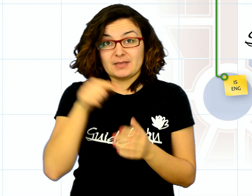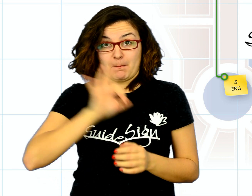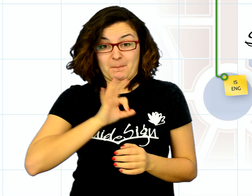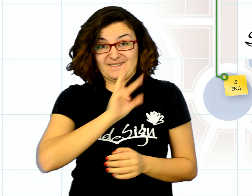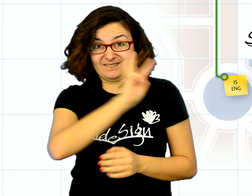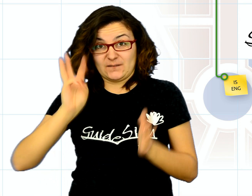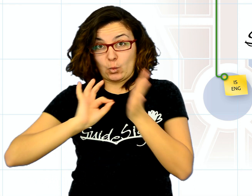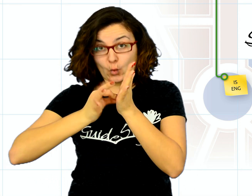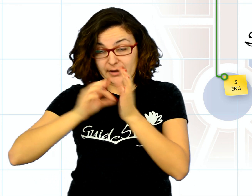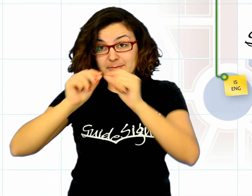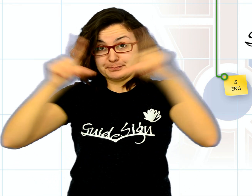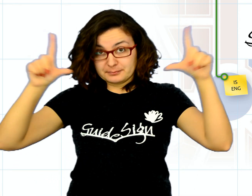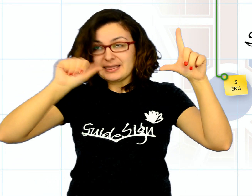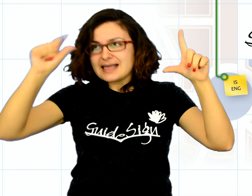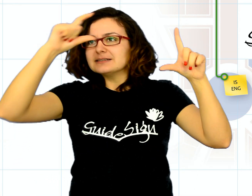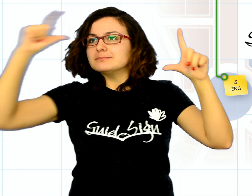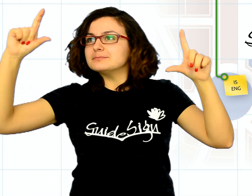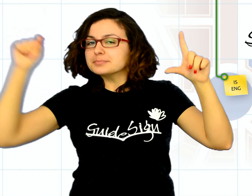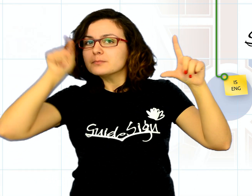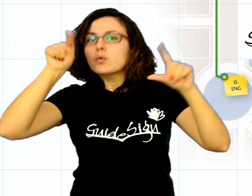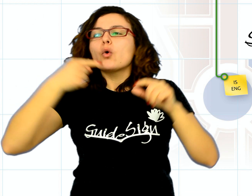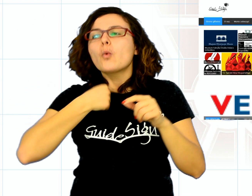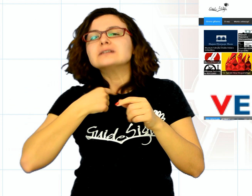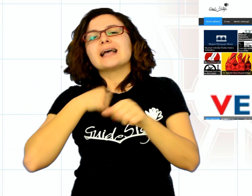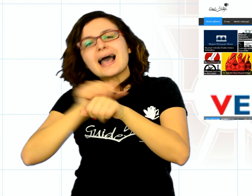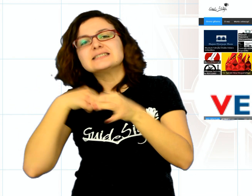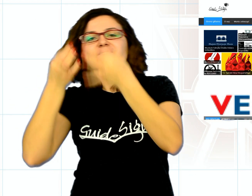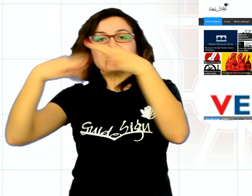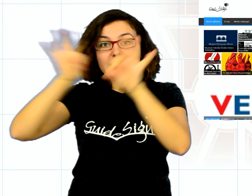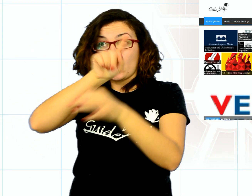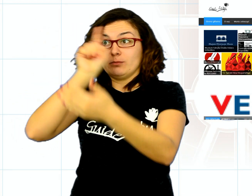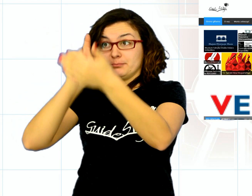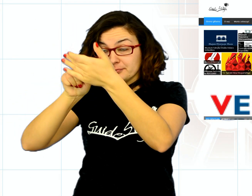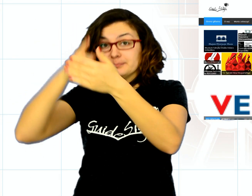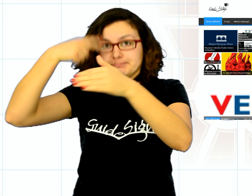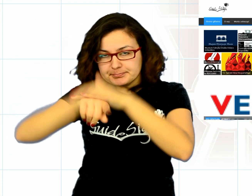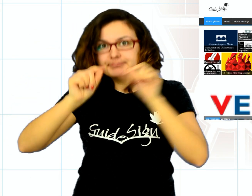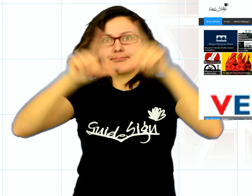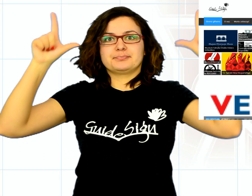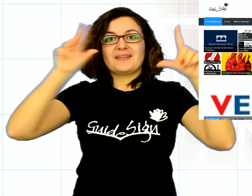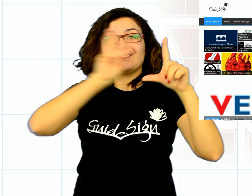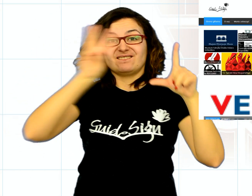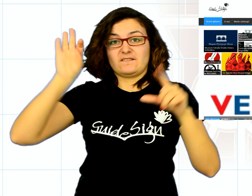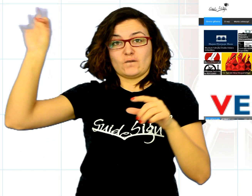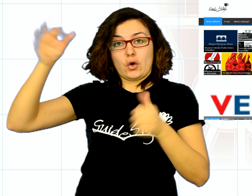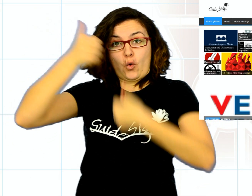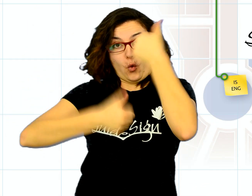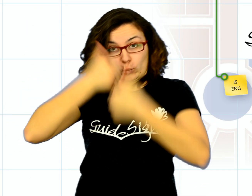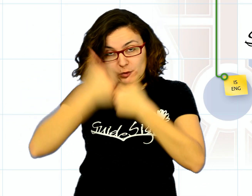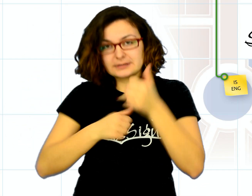Na naszej stronie www.pjm.guidesign.pl jest banner, po kilknięciu zostaniesz przekierowany na stronę konkursu.